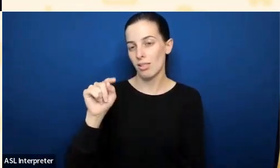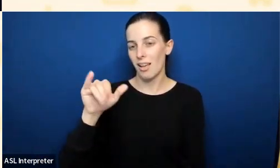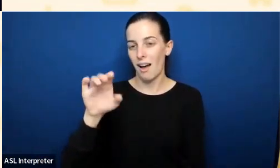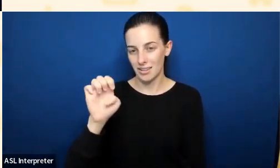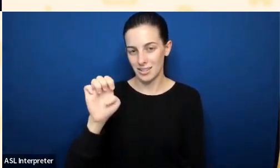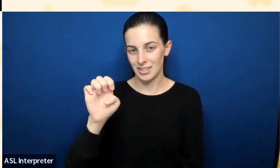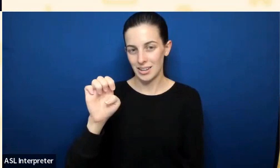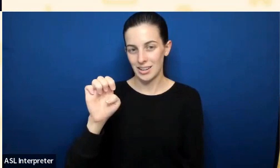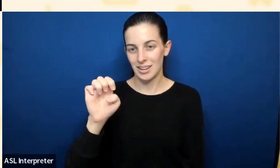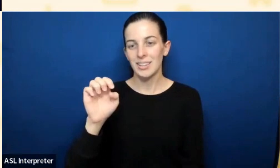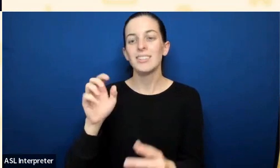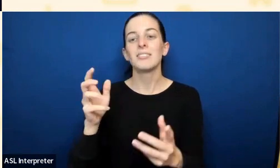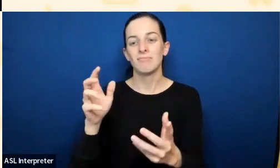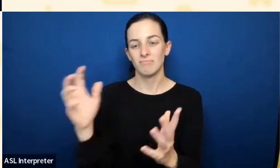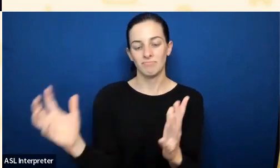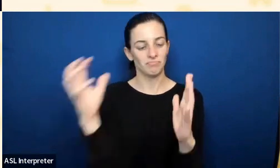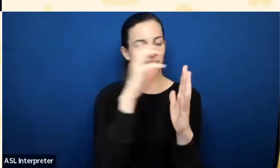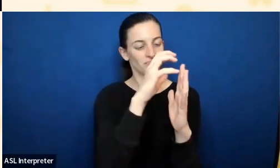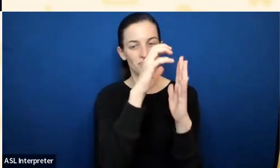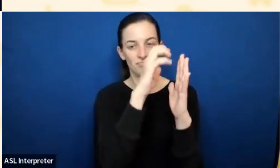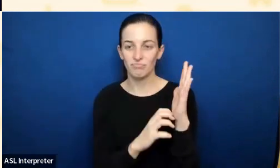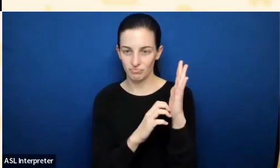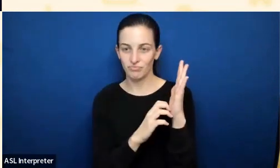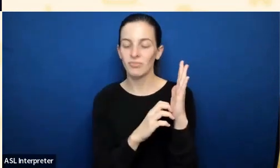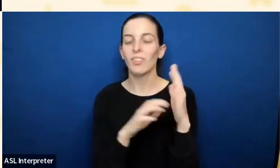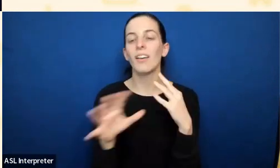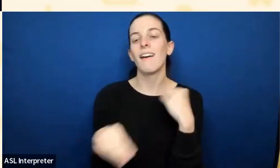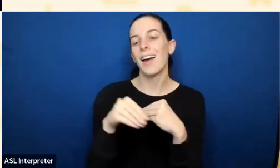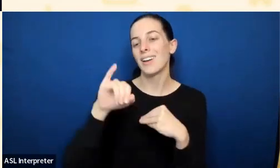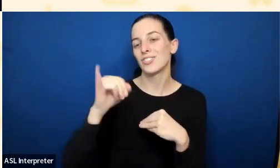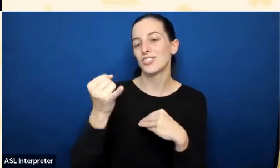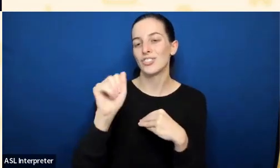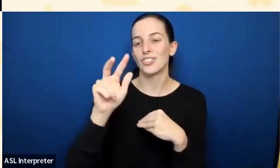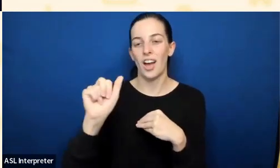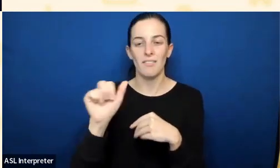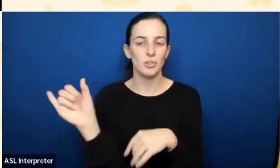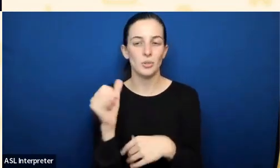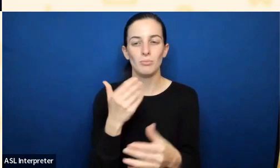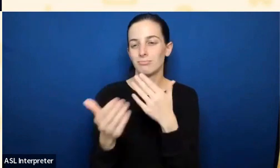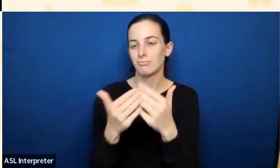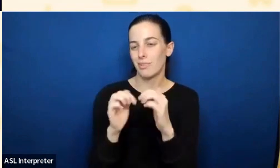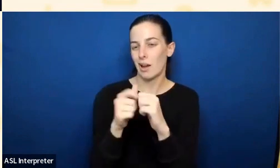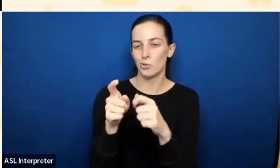Finalmente, agregamos nuestro archivo JavaScript. Nuevamente, independientemente de cómo maneje sus recursos, podrían estar en su propio archivo,